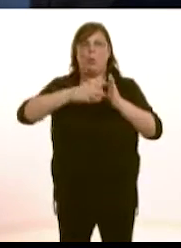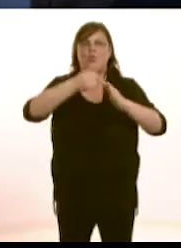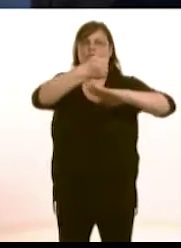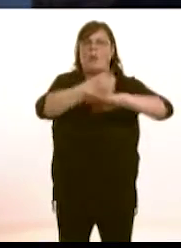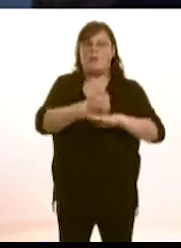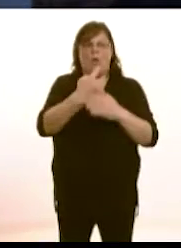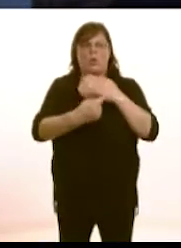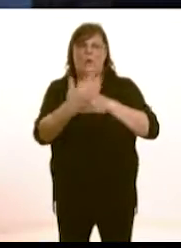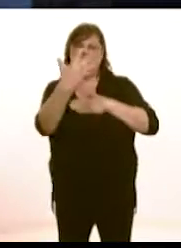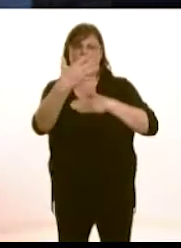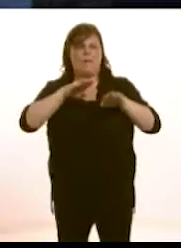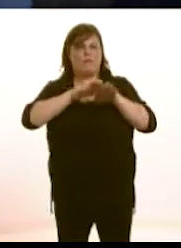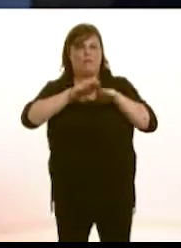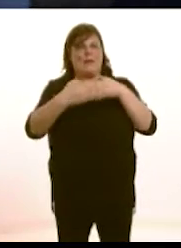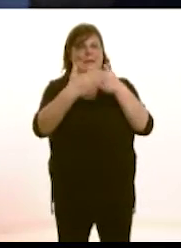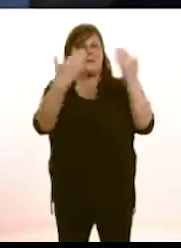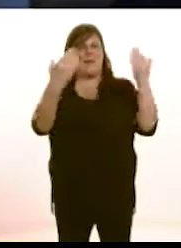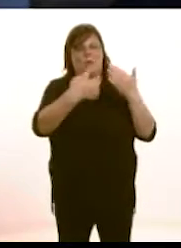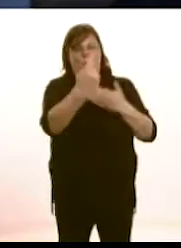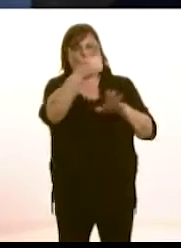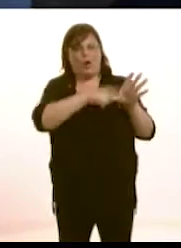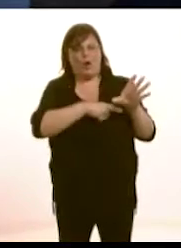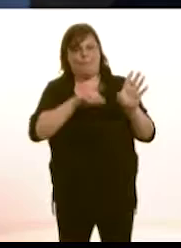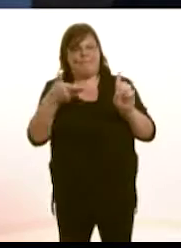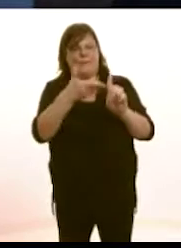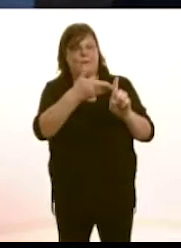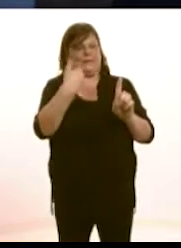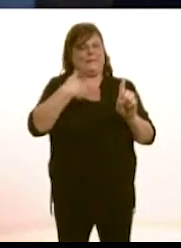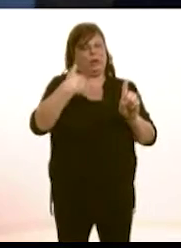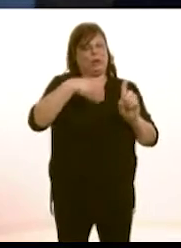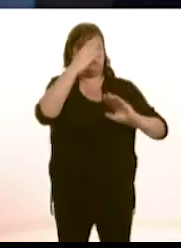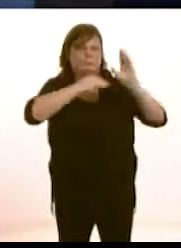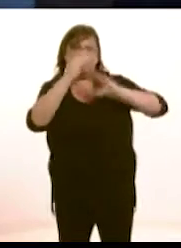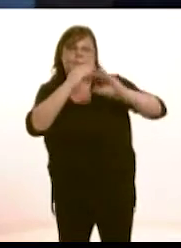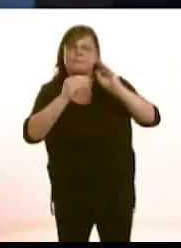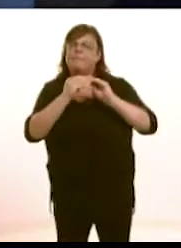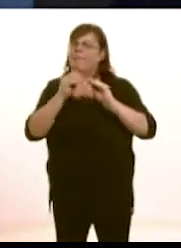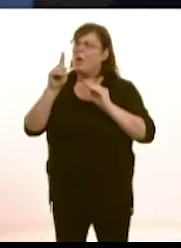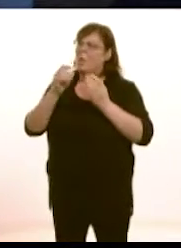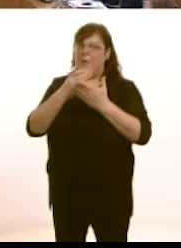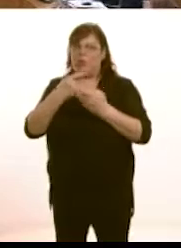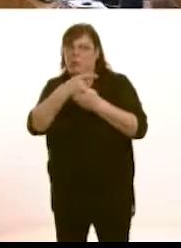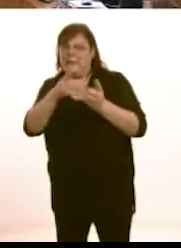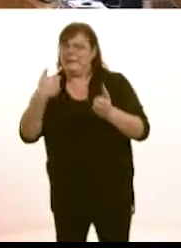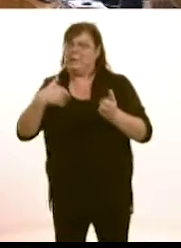i athrawon mewn blwyddyn, sut ydych chiín bwriadu sicrhau eu bod nhwín cael eu harfogi er mwyn defnyddioír fframweithiau newydd yma iíw llawn bwriad? Carwyn Jones: Wel, mae dau beth.